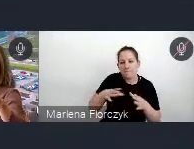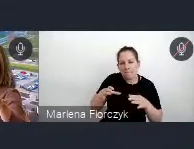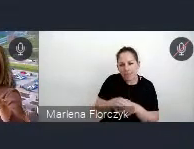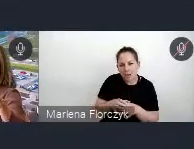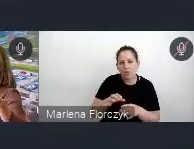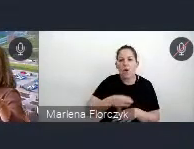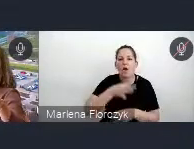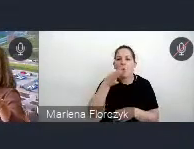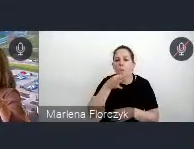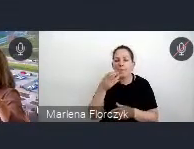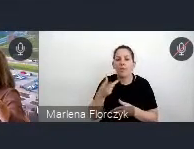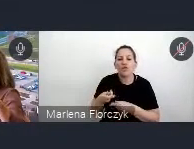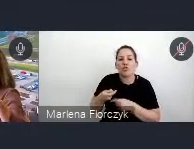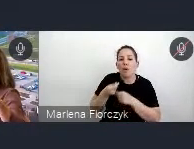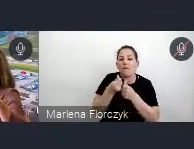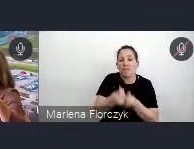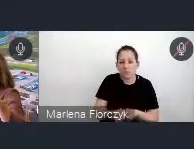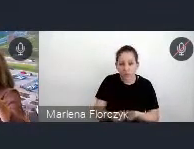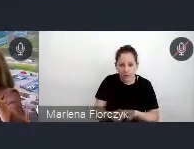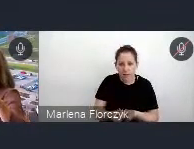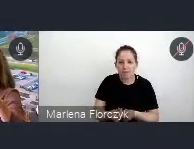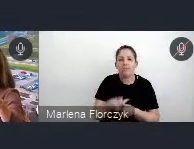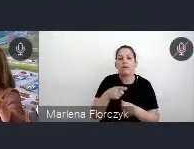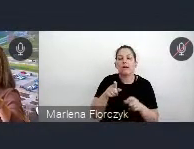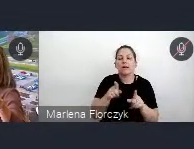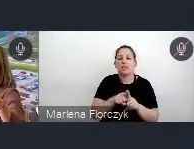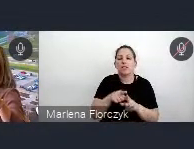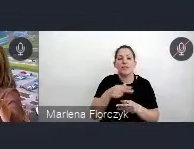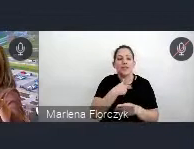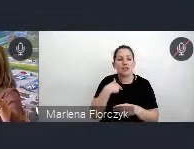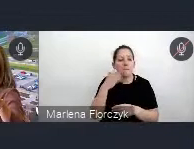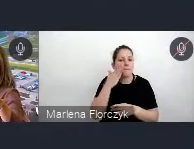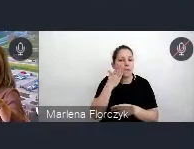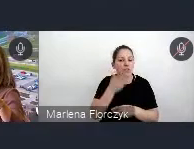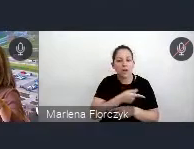gdzie dofinansowujemy naszym mieszkańcom te źródła ciepła,